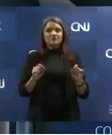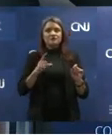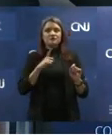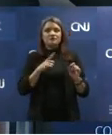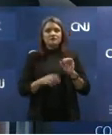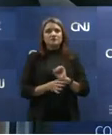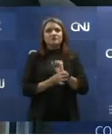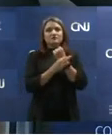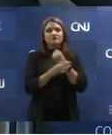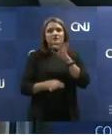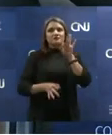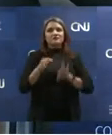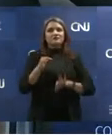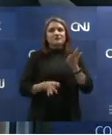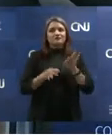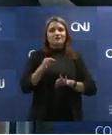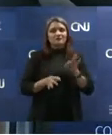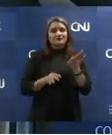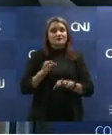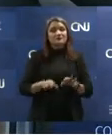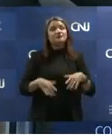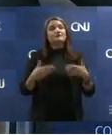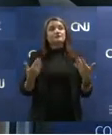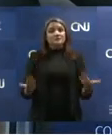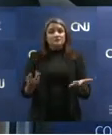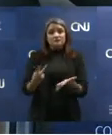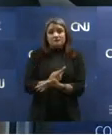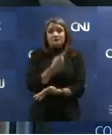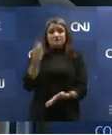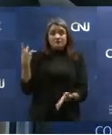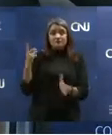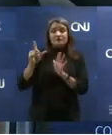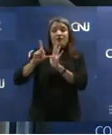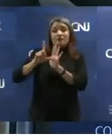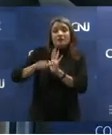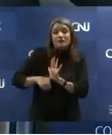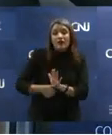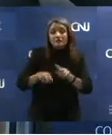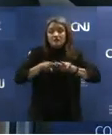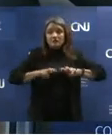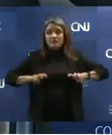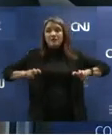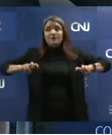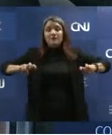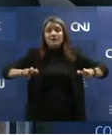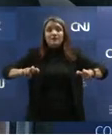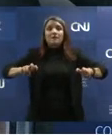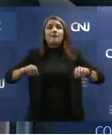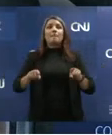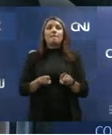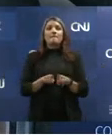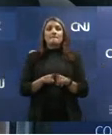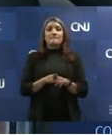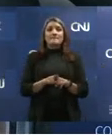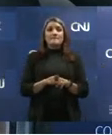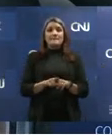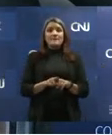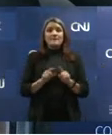porque acaba atrasando a composição do tribunal. E eu espero que esse CNJ continue